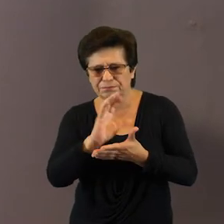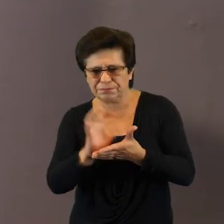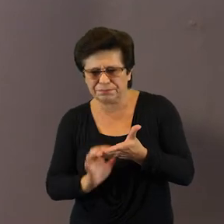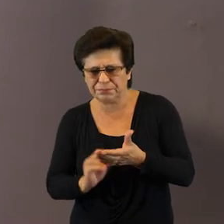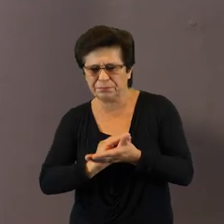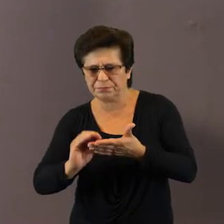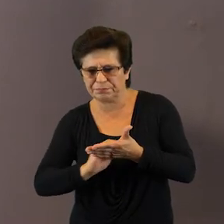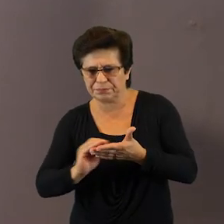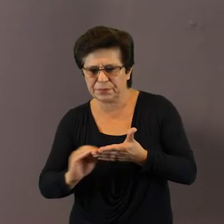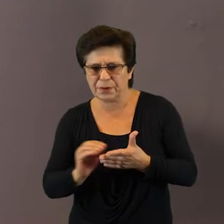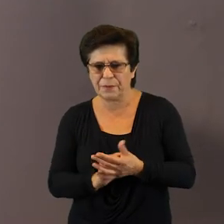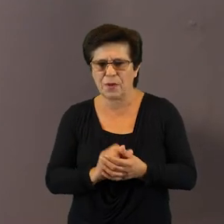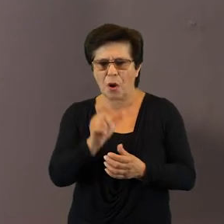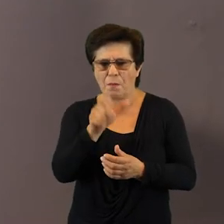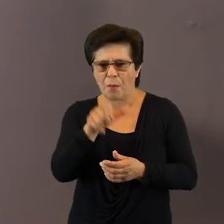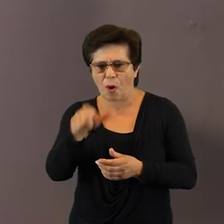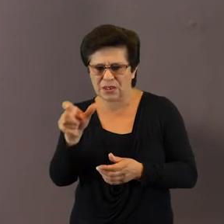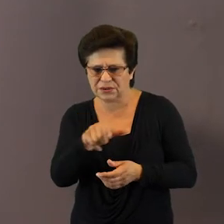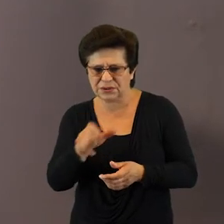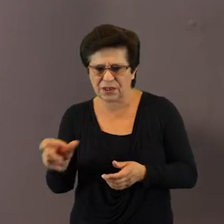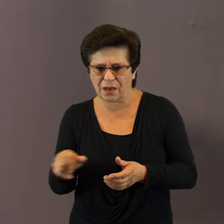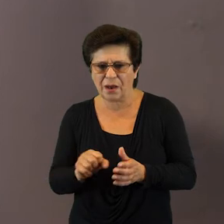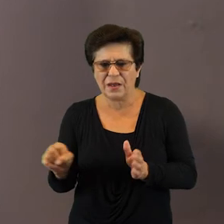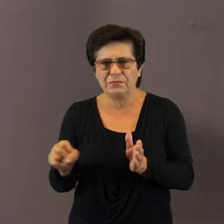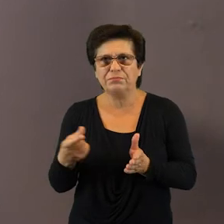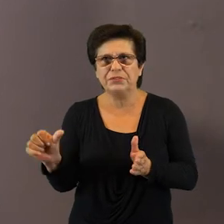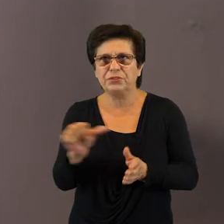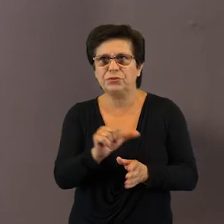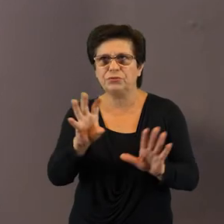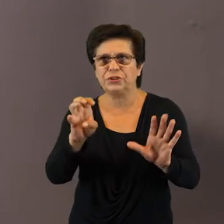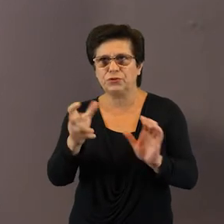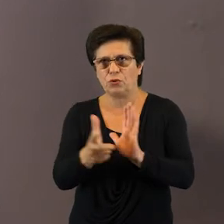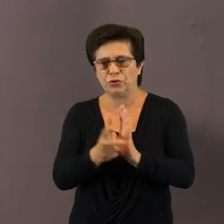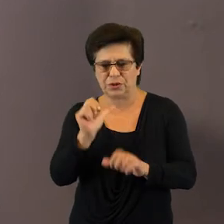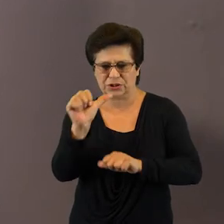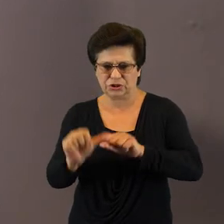o poezji futurystycznej po roku 1918 pod tytułem "Miąższ zakazanych owoców".